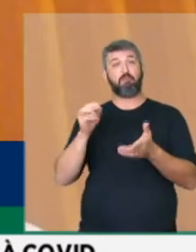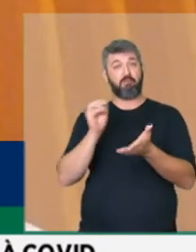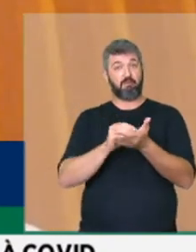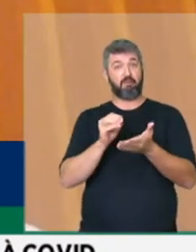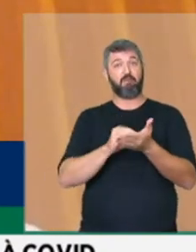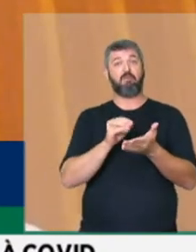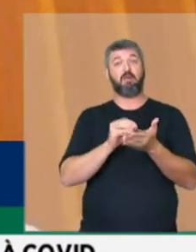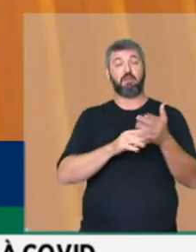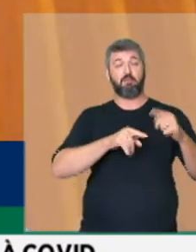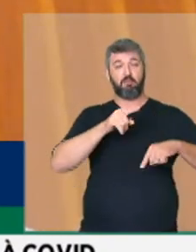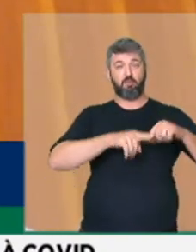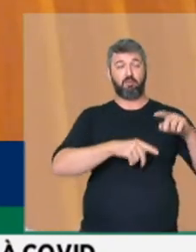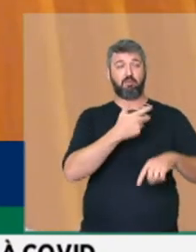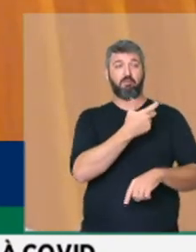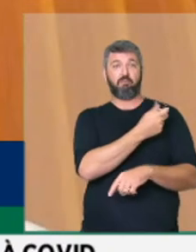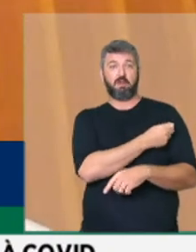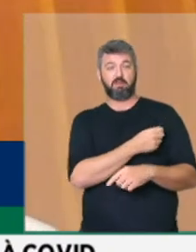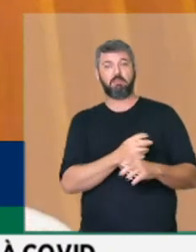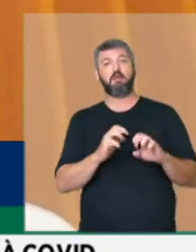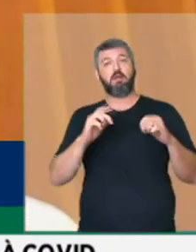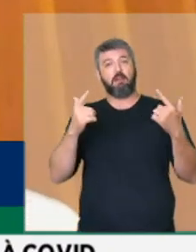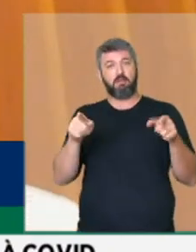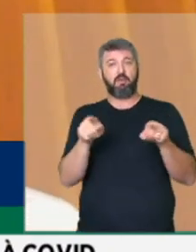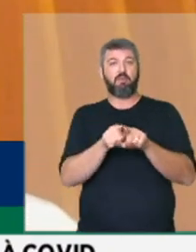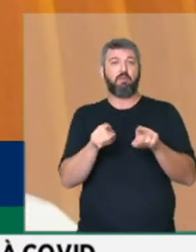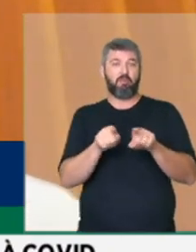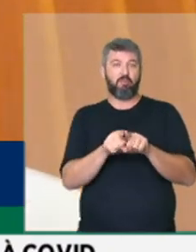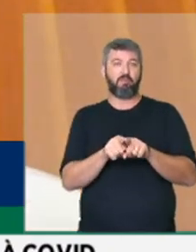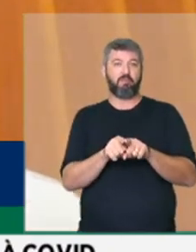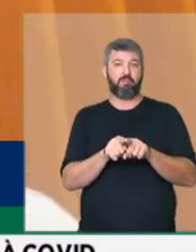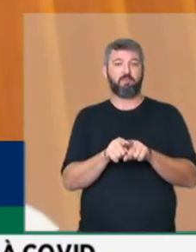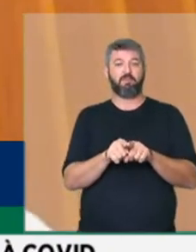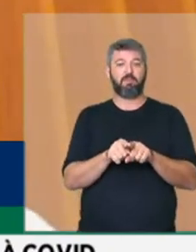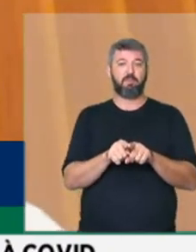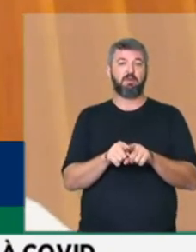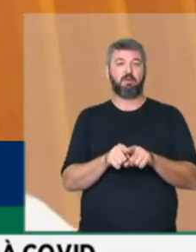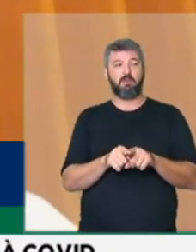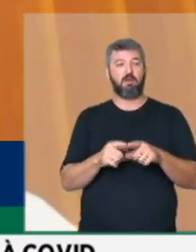DE. PRAF PRAF O OBJETIVO DO BRASIL PARA ATINGIR UMA IMUNIZAÇÃO DE COMUNIDADE NO PAÍS, QUE OS TÉCNICOS CHAMAM